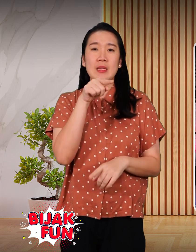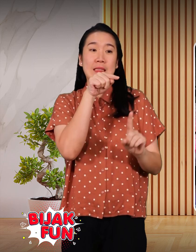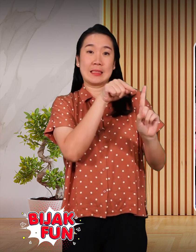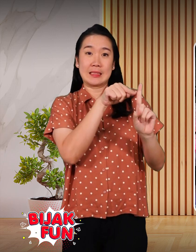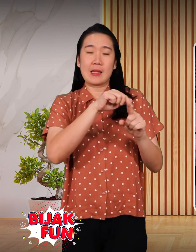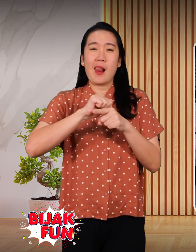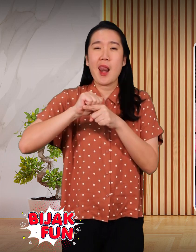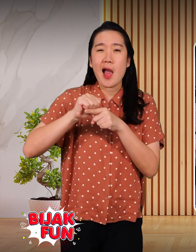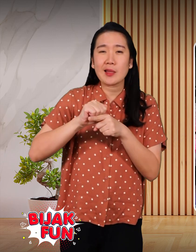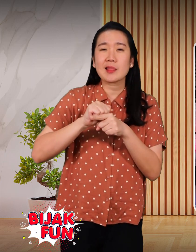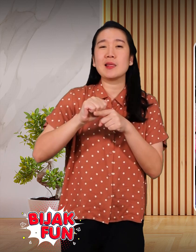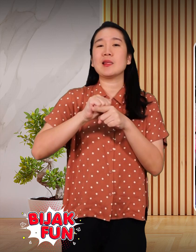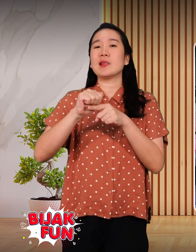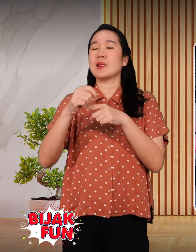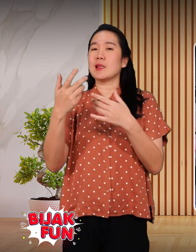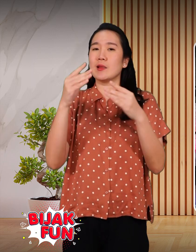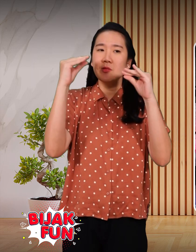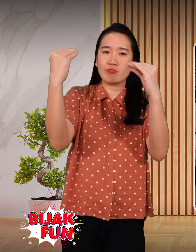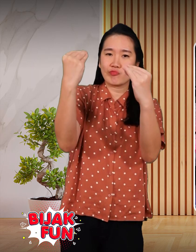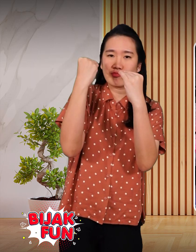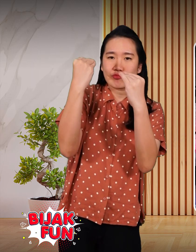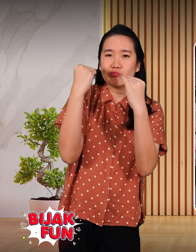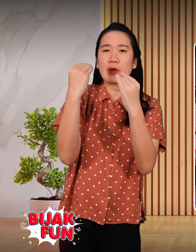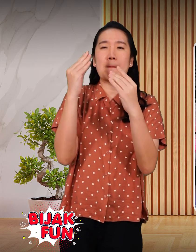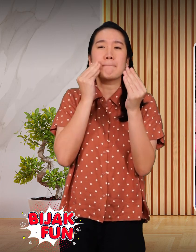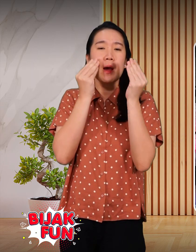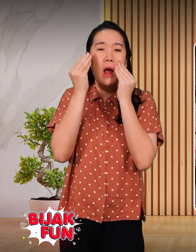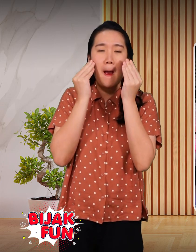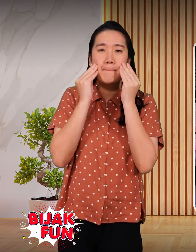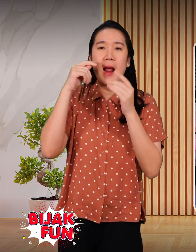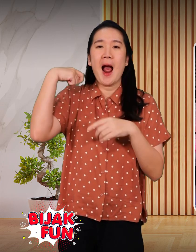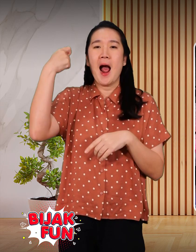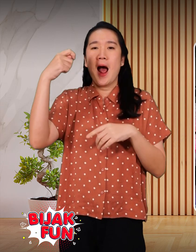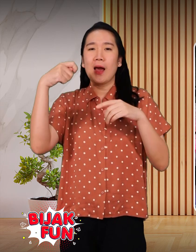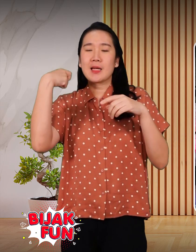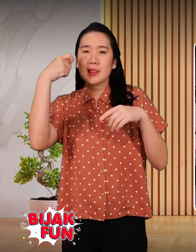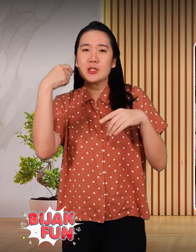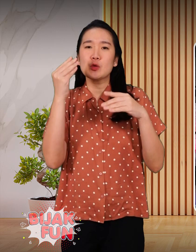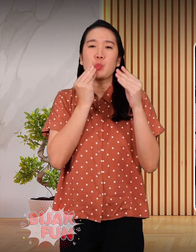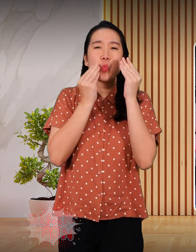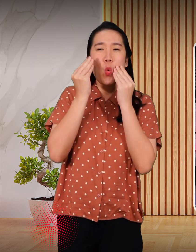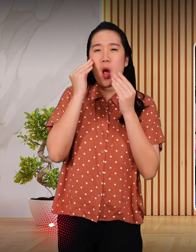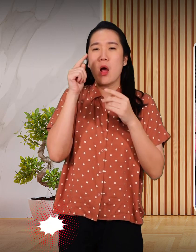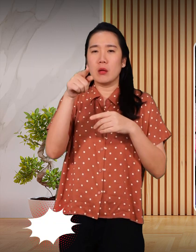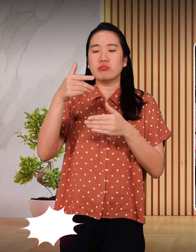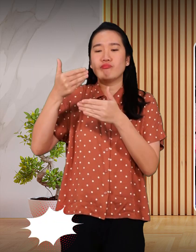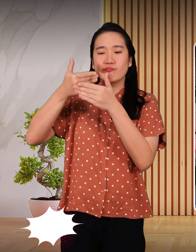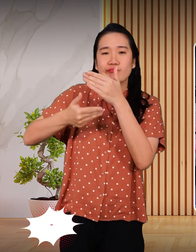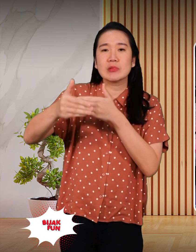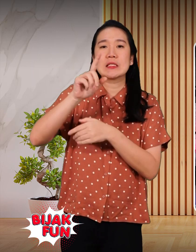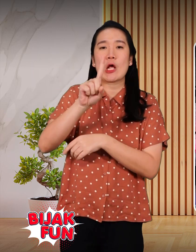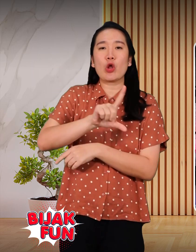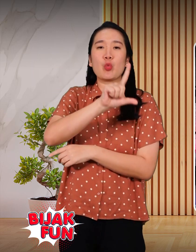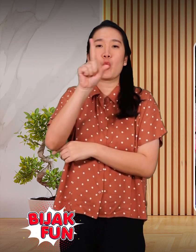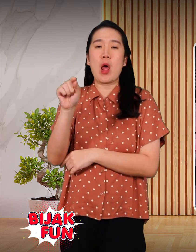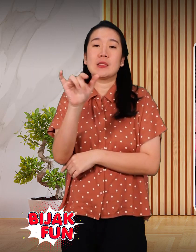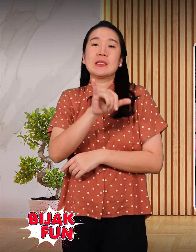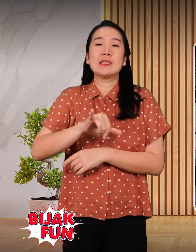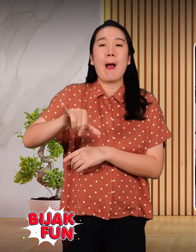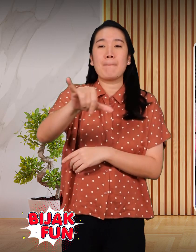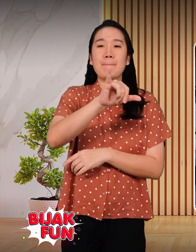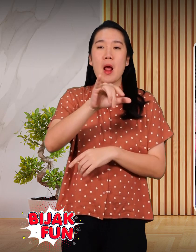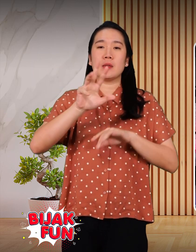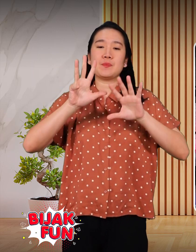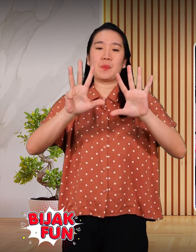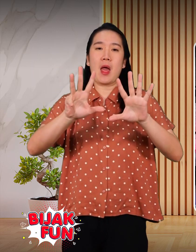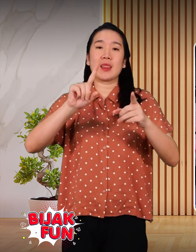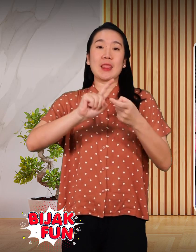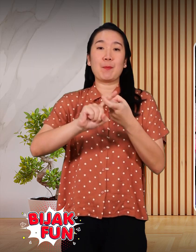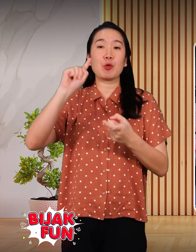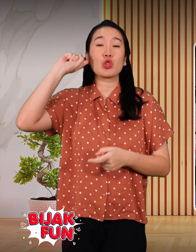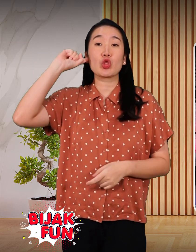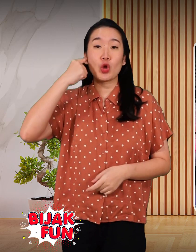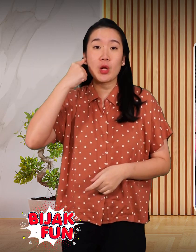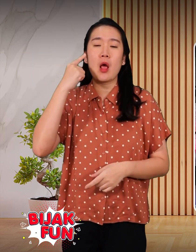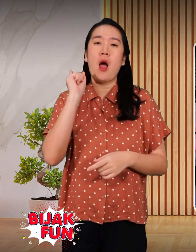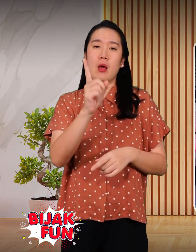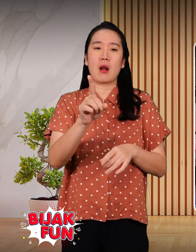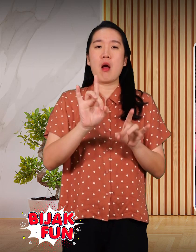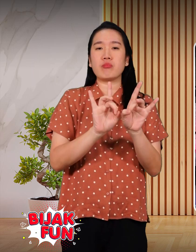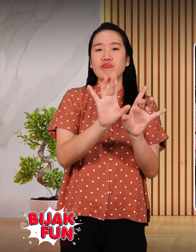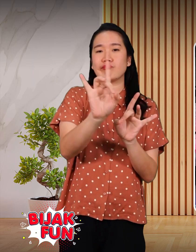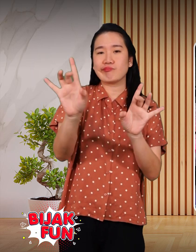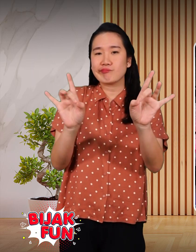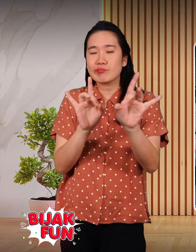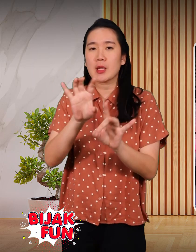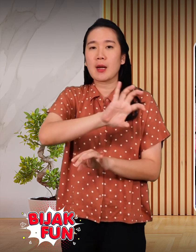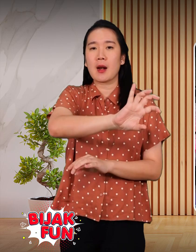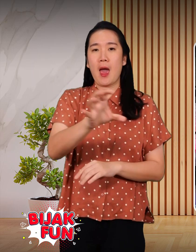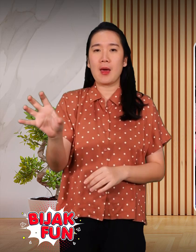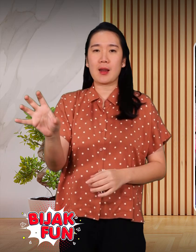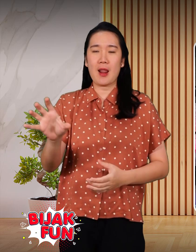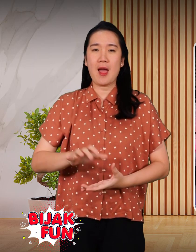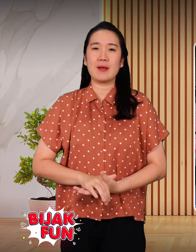Ester pun dilatih oleh sejumlah Make Up Artist (MUA) selama satu bulan lebih, bersama dengan 9 teman Tuli berbagai daerah.